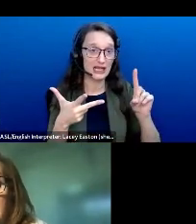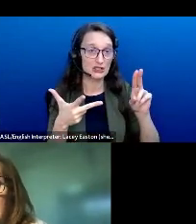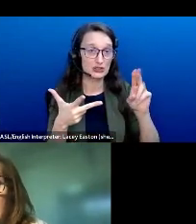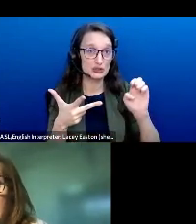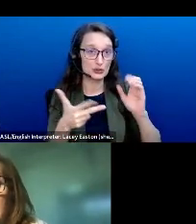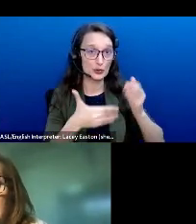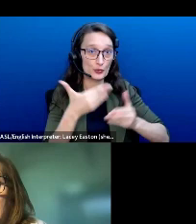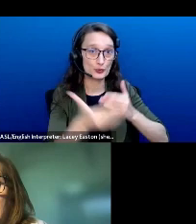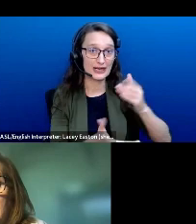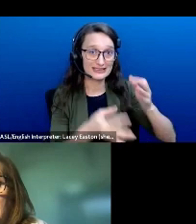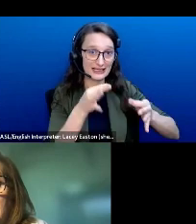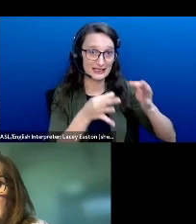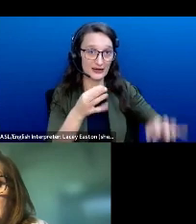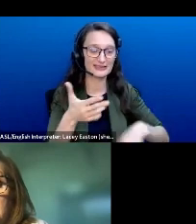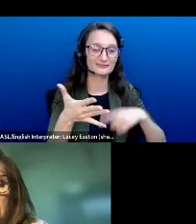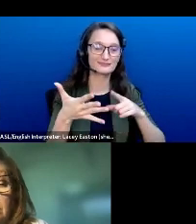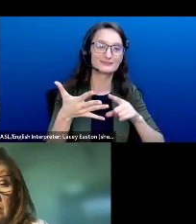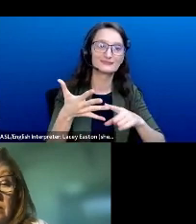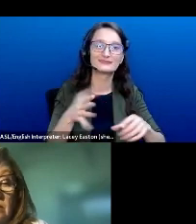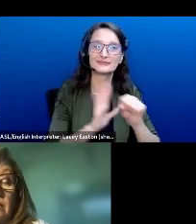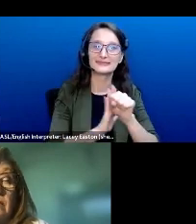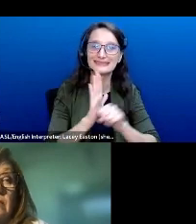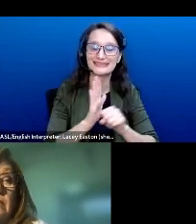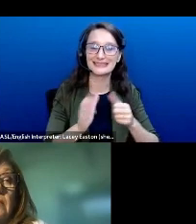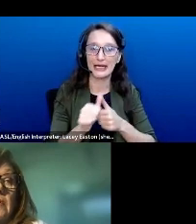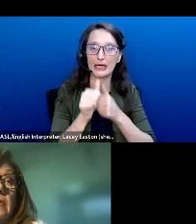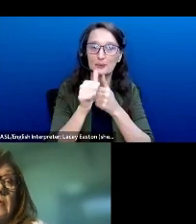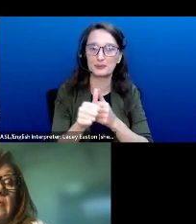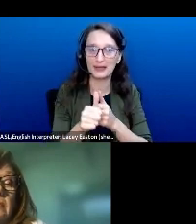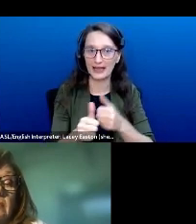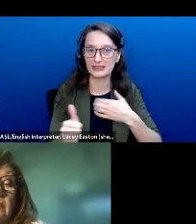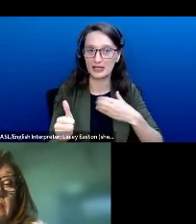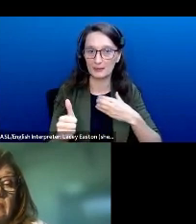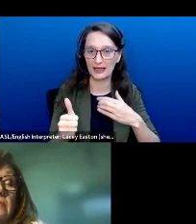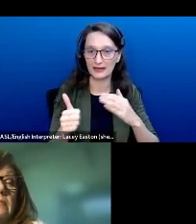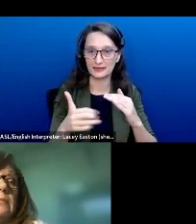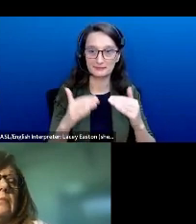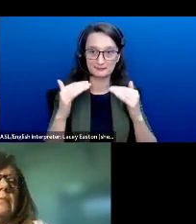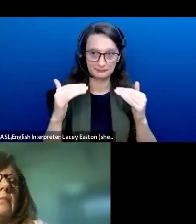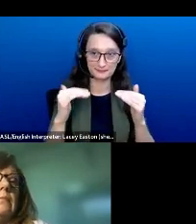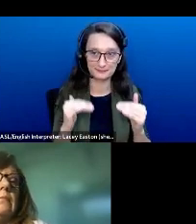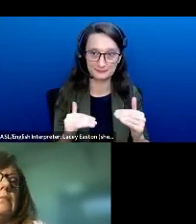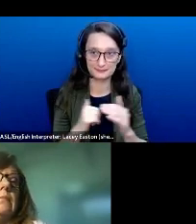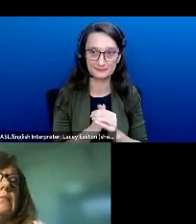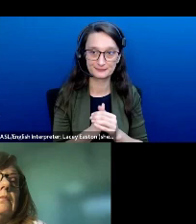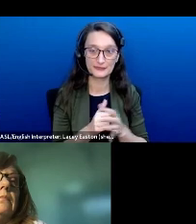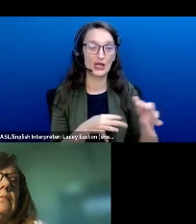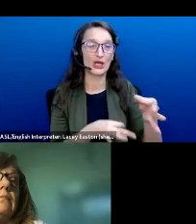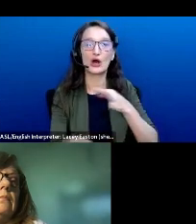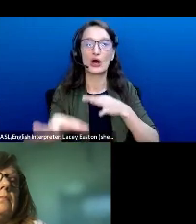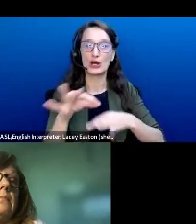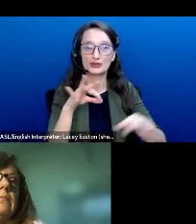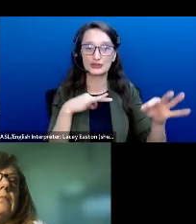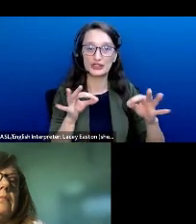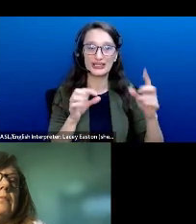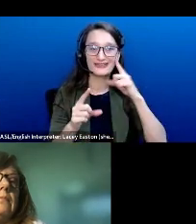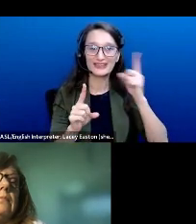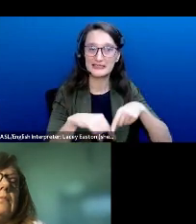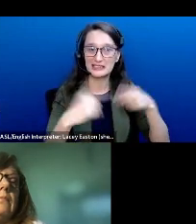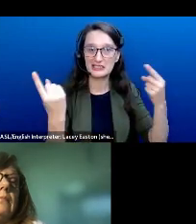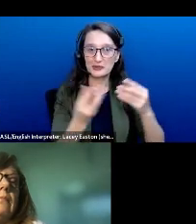quejas de cumplimiento estatal. siguiente diapositiva, por favor, resolución alternativa de disputas. Siempre